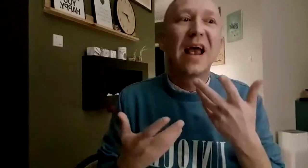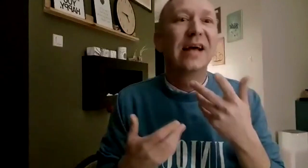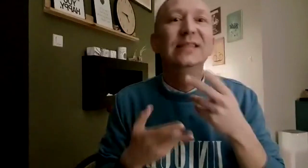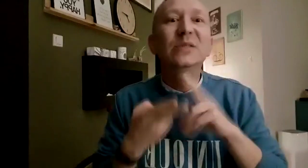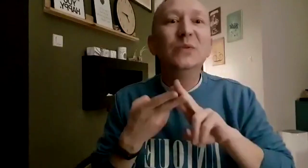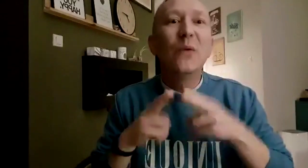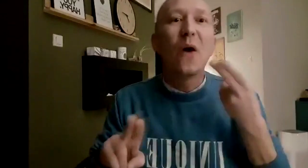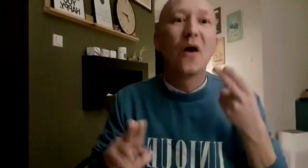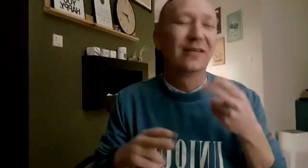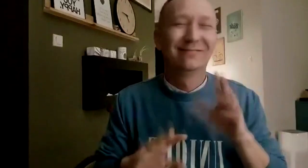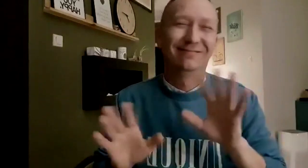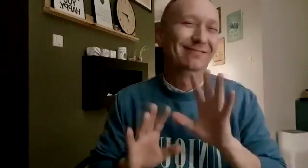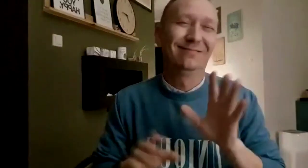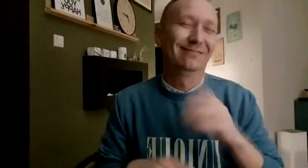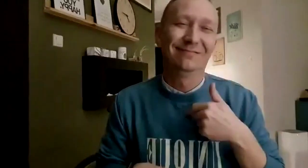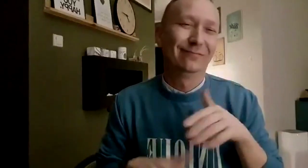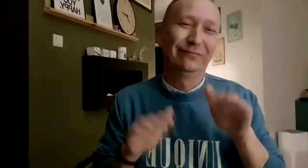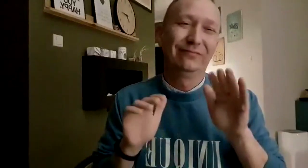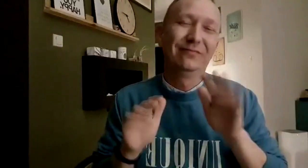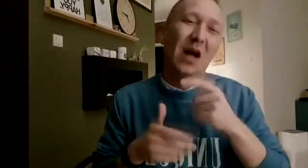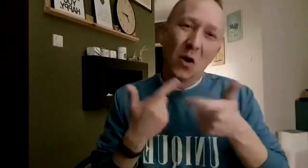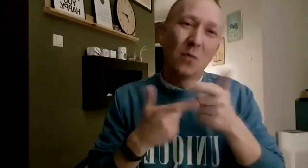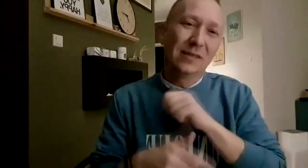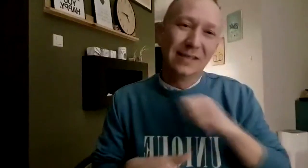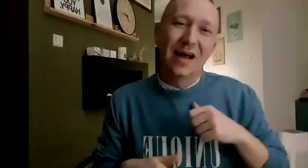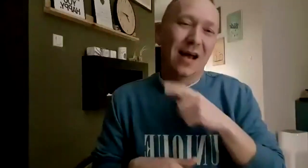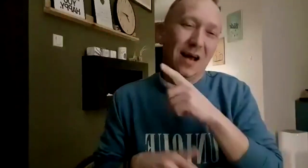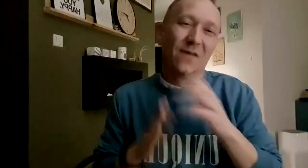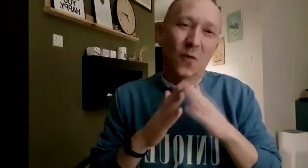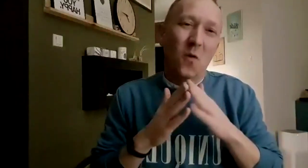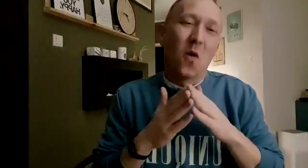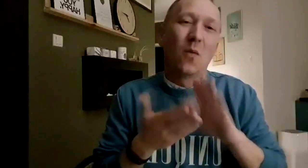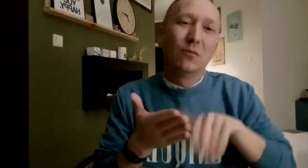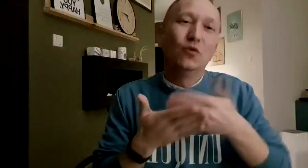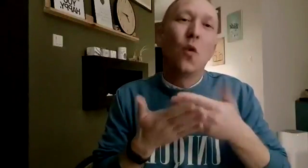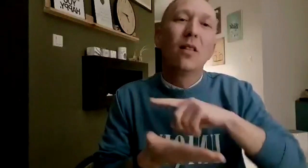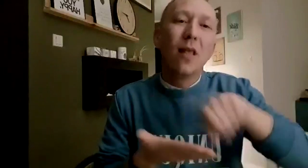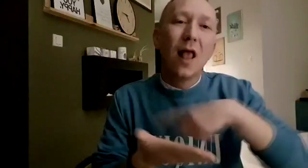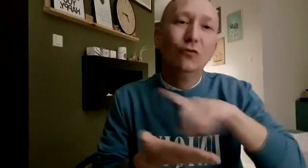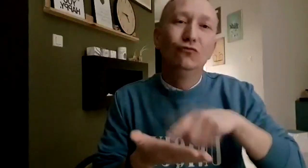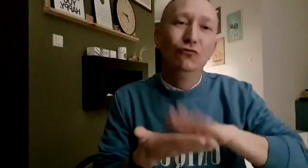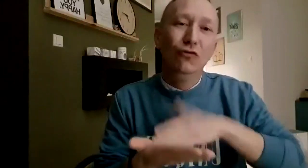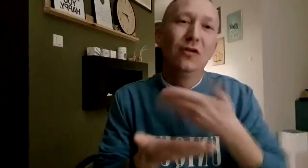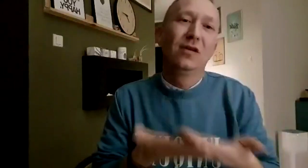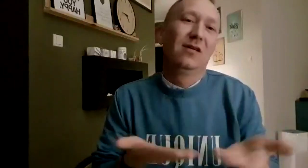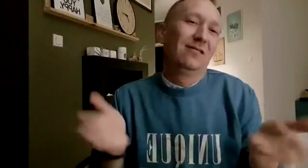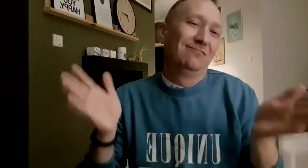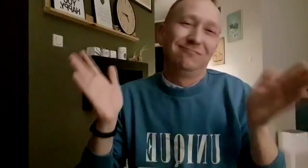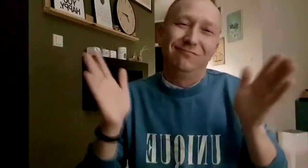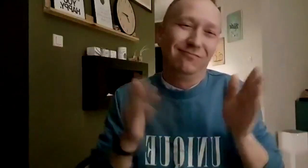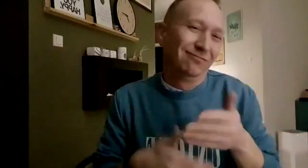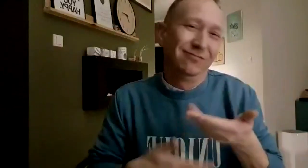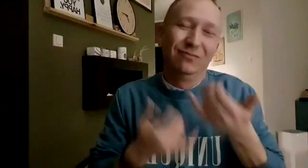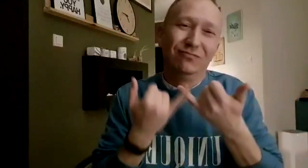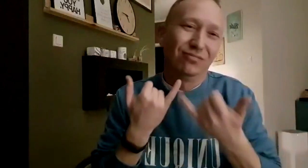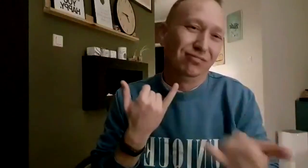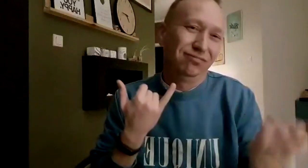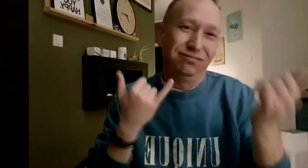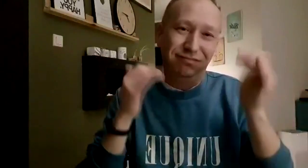Jeśli mam ochotę na coś słodkiego, to nie idę i jakoś się powstrzymuję, ewentualnie zrobię np. naleśniki w domu.